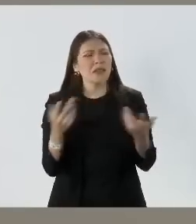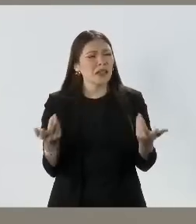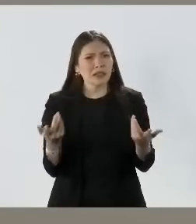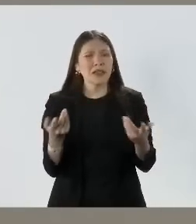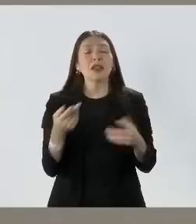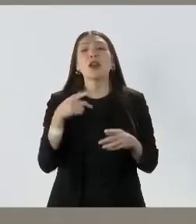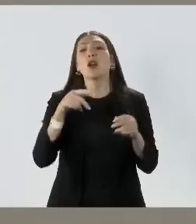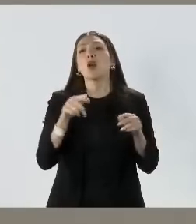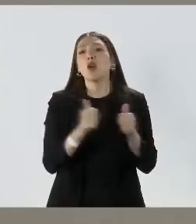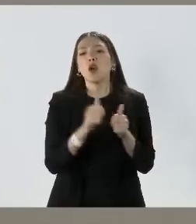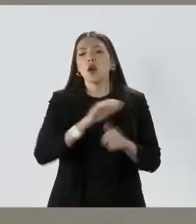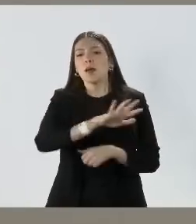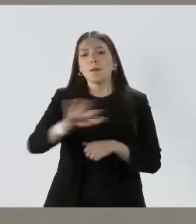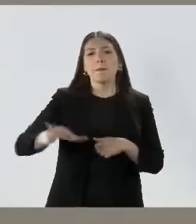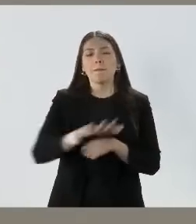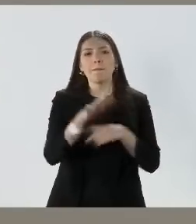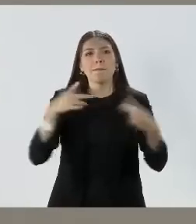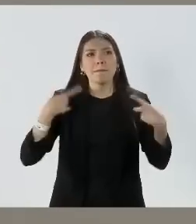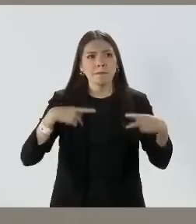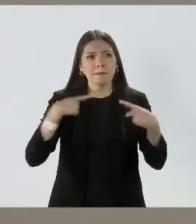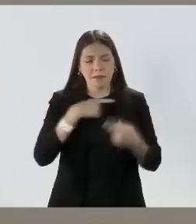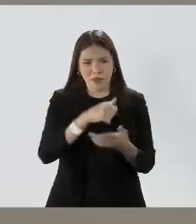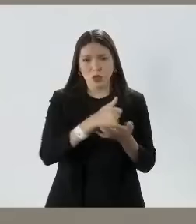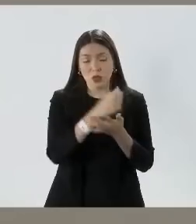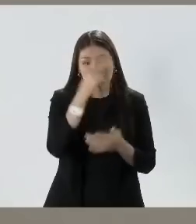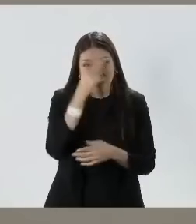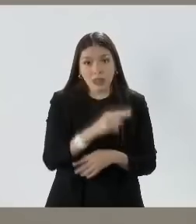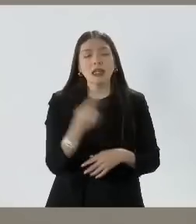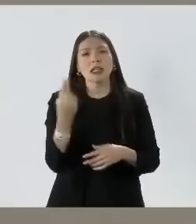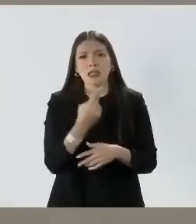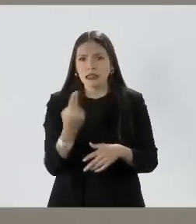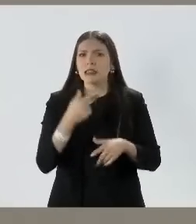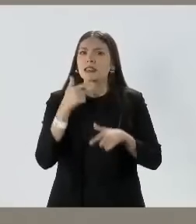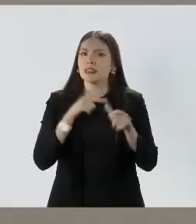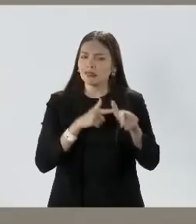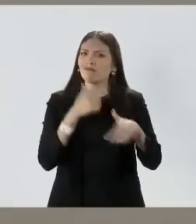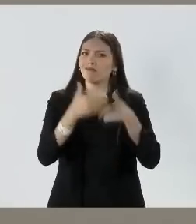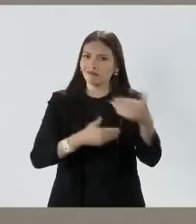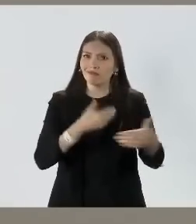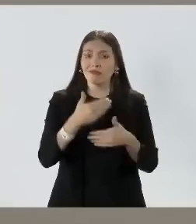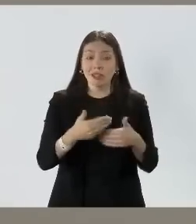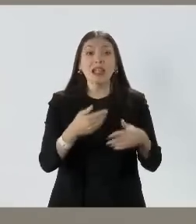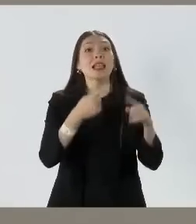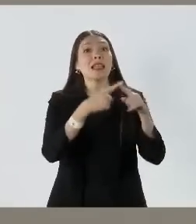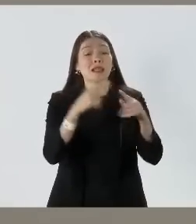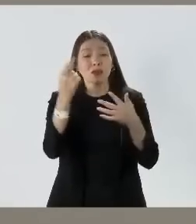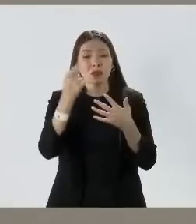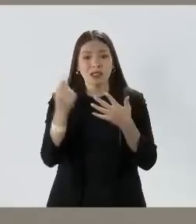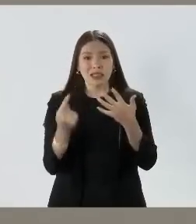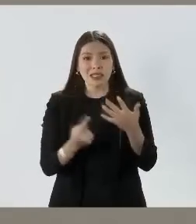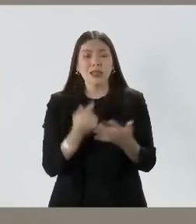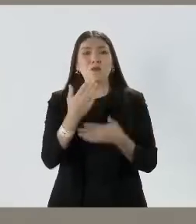todas las propuestas que hemos enviado al congreso de la ciudad por ejemplo reformas